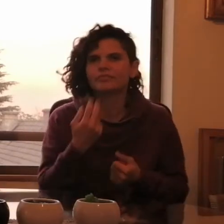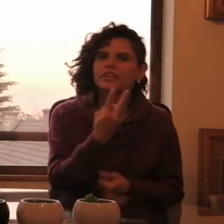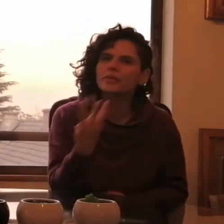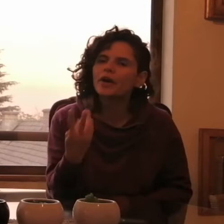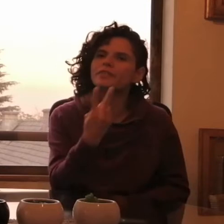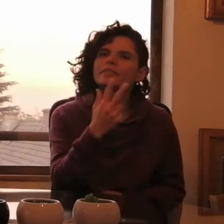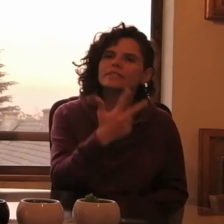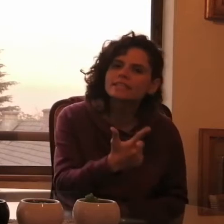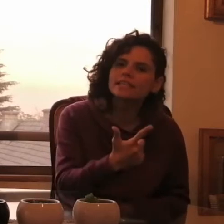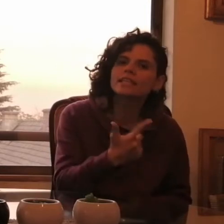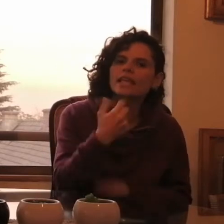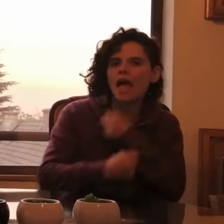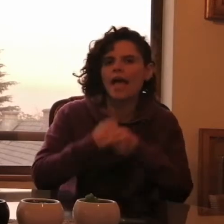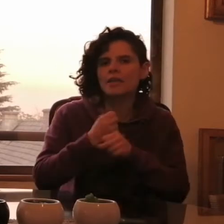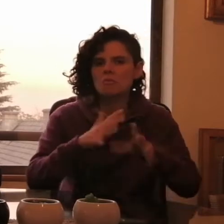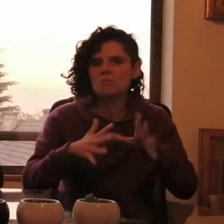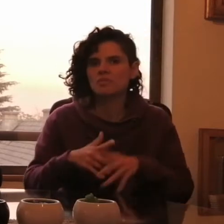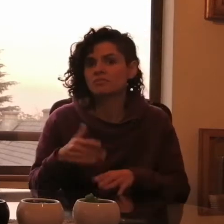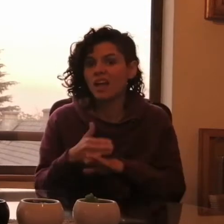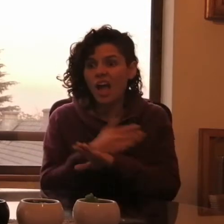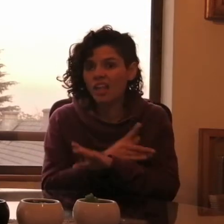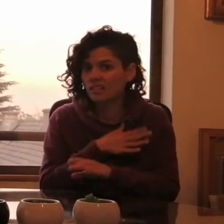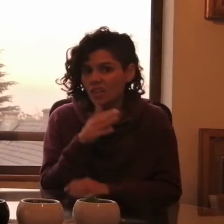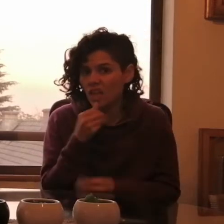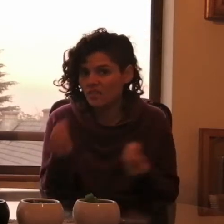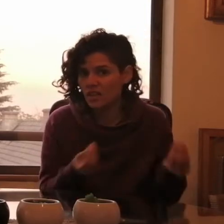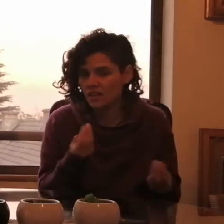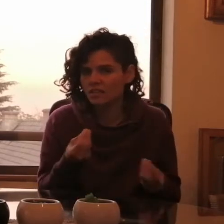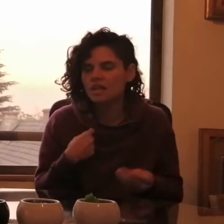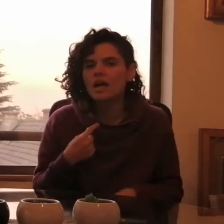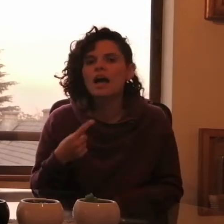entonces antes no habían, así que las mujeres que habían eran o